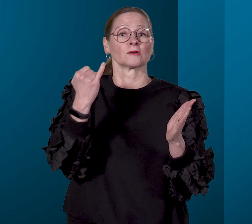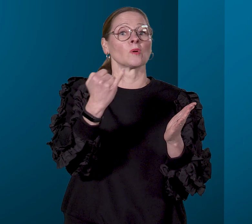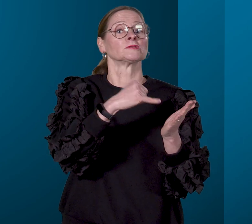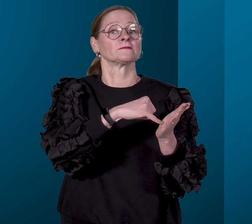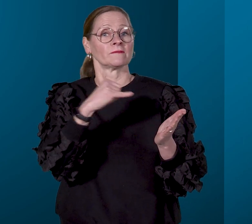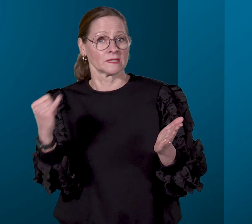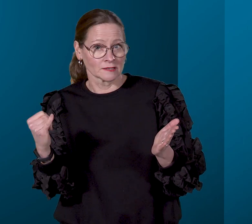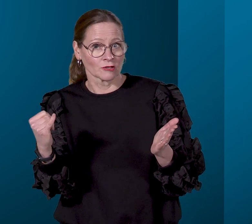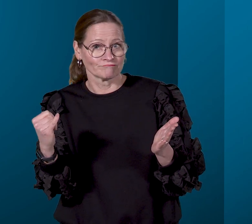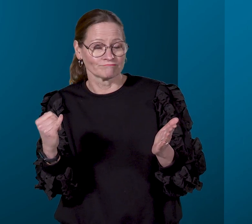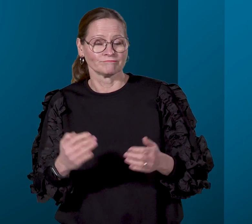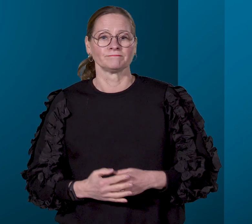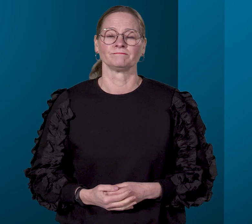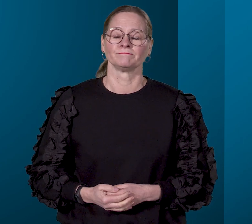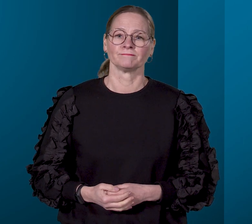kuuden viikon neuvotteluaikaa.